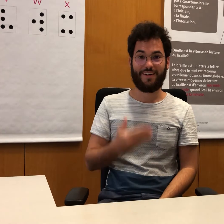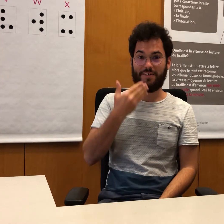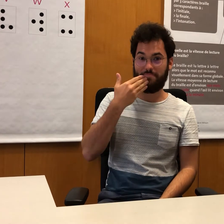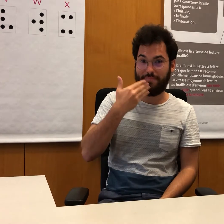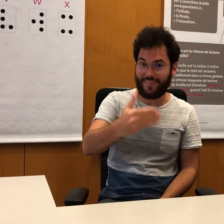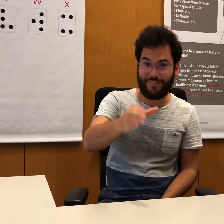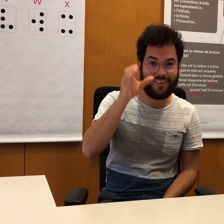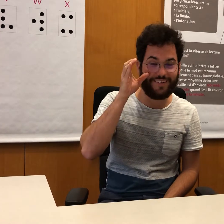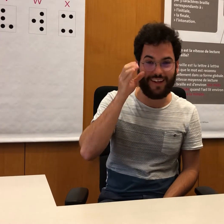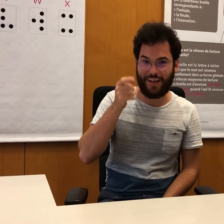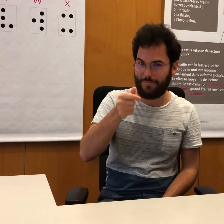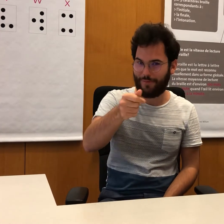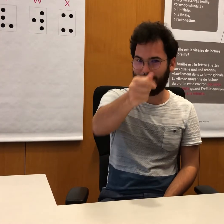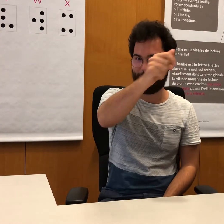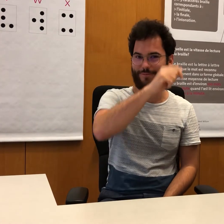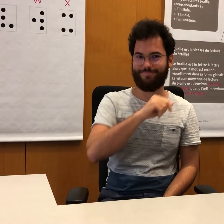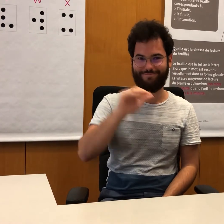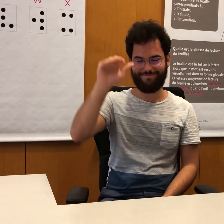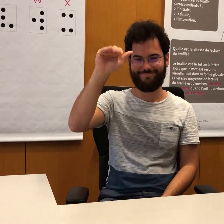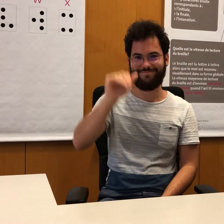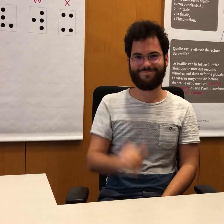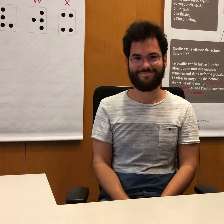Merci de votre écoute ! A bientôt ! Au revoir !